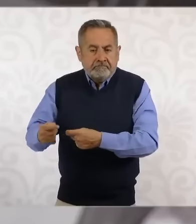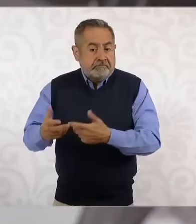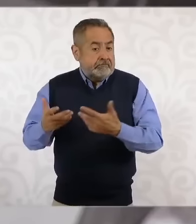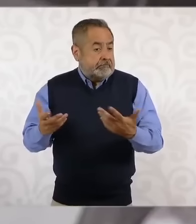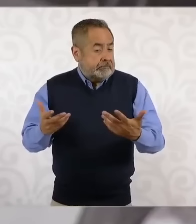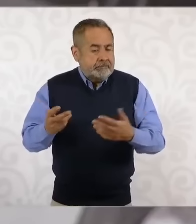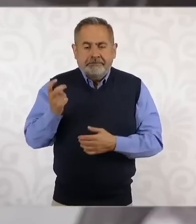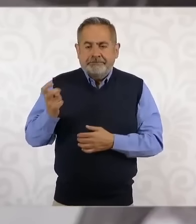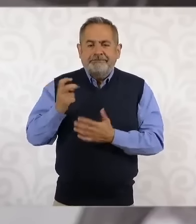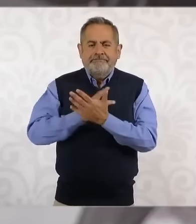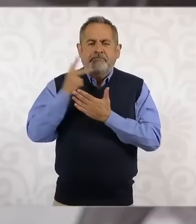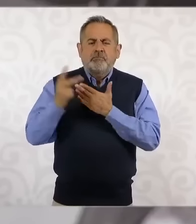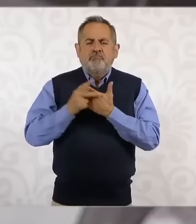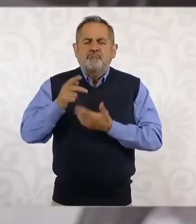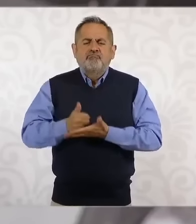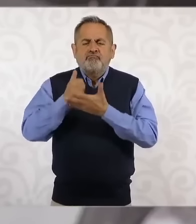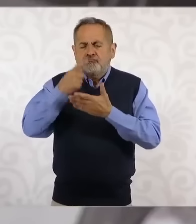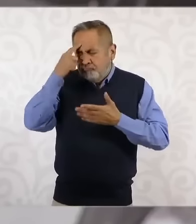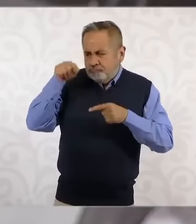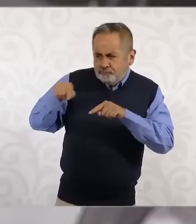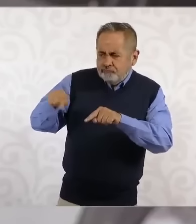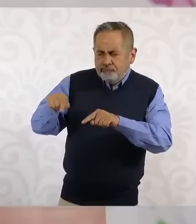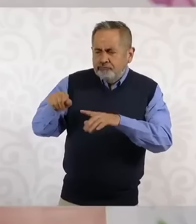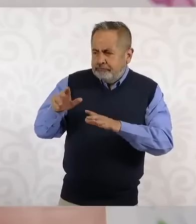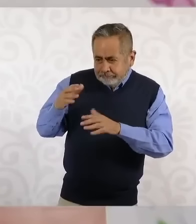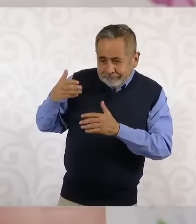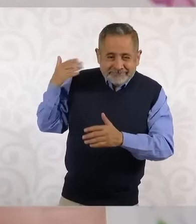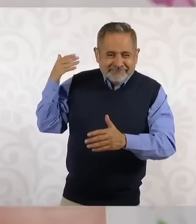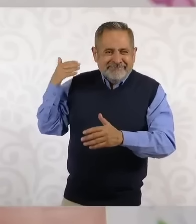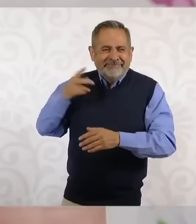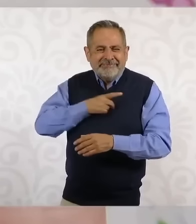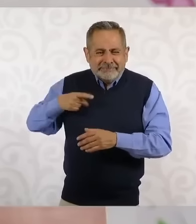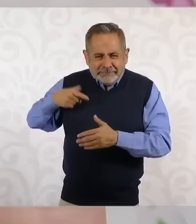este programa ayuda a cerrar de manera ordenada el proceso de liquidación de la financiera.